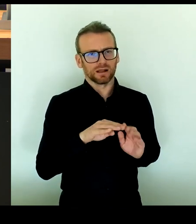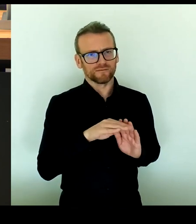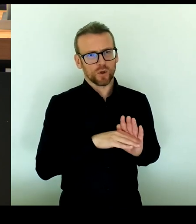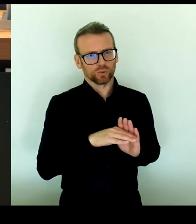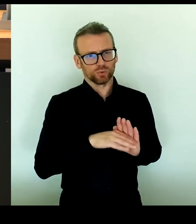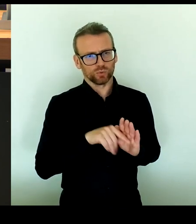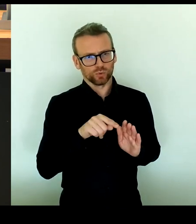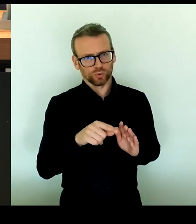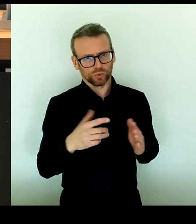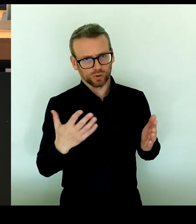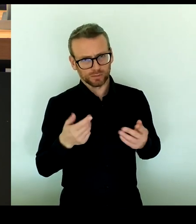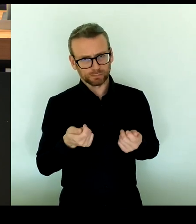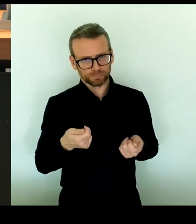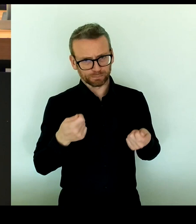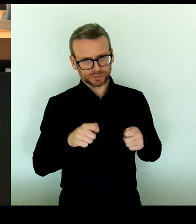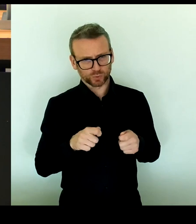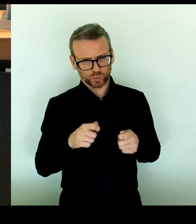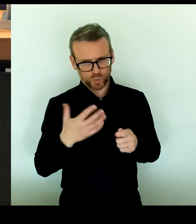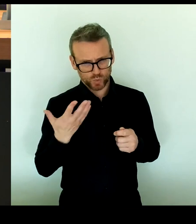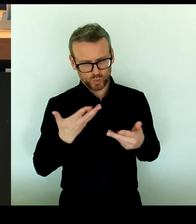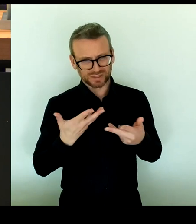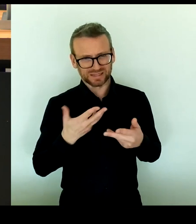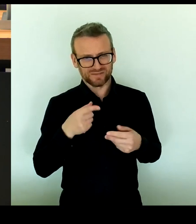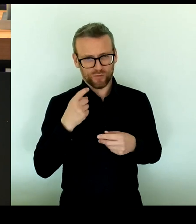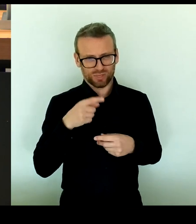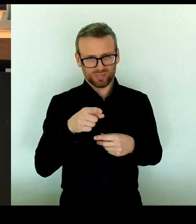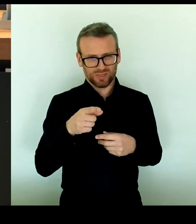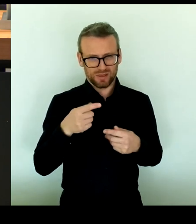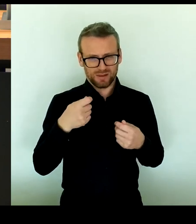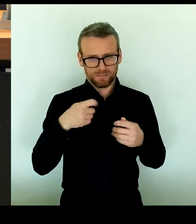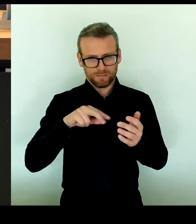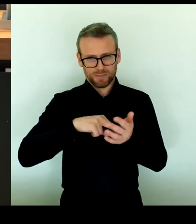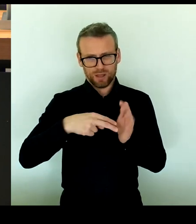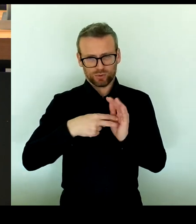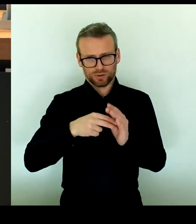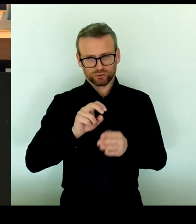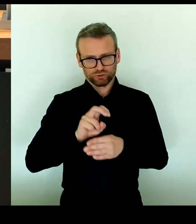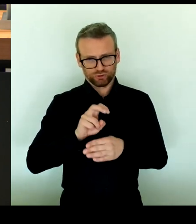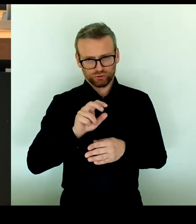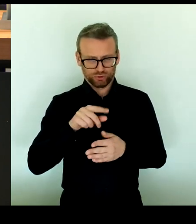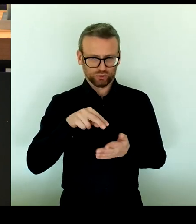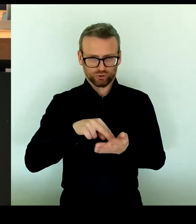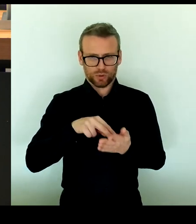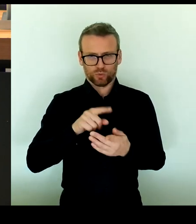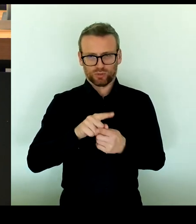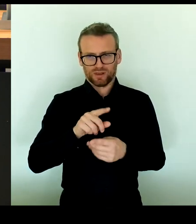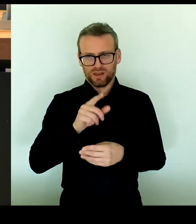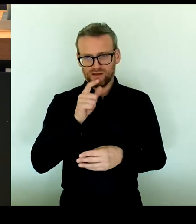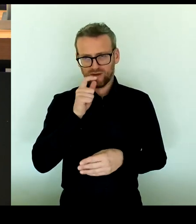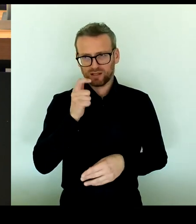Sie das alles hernehmen. Natürlich sind gerade die Verfahren dafür da, dass Gutachten erstellt werden für den Verkehr, für die